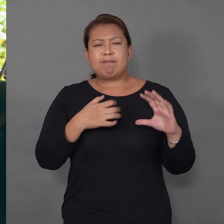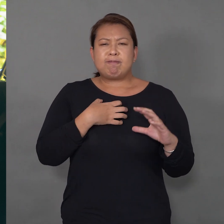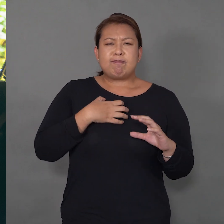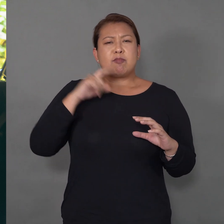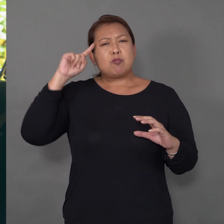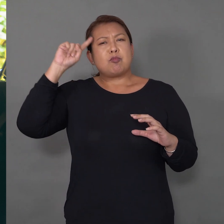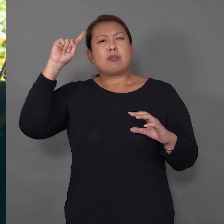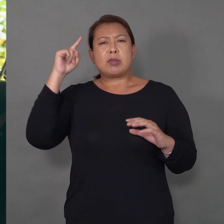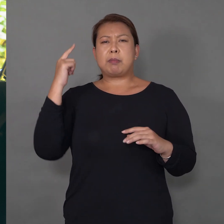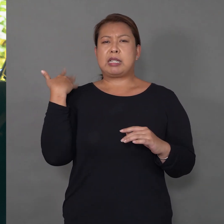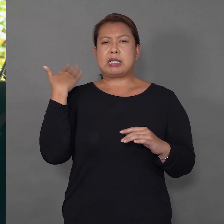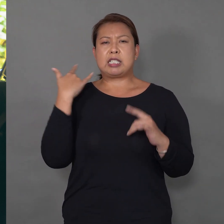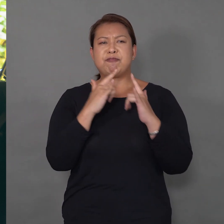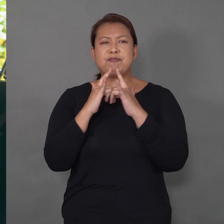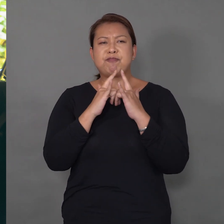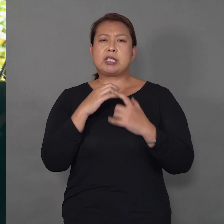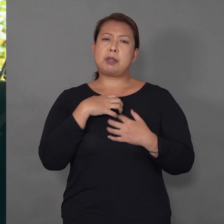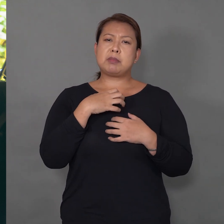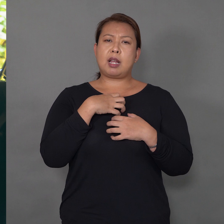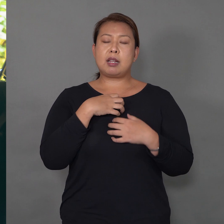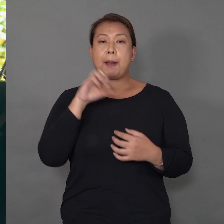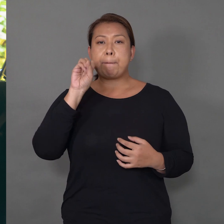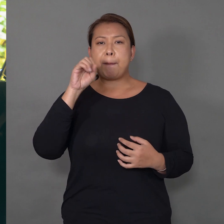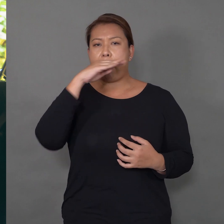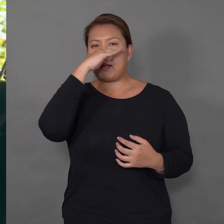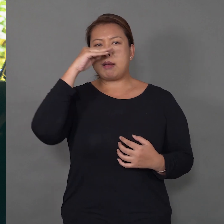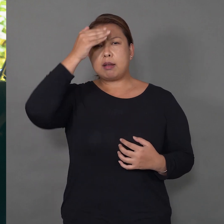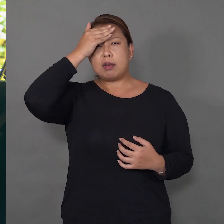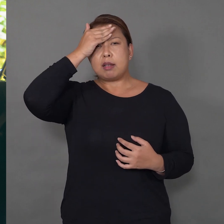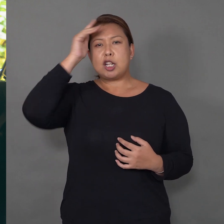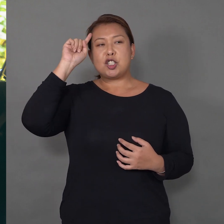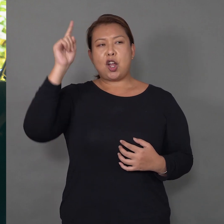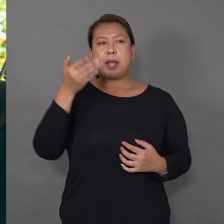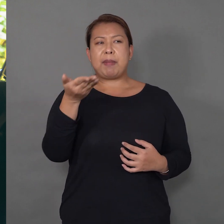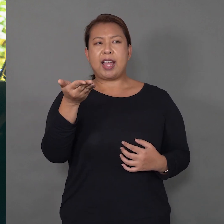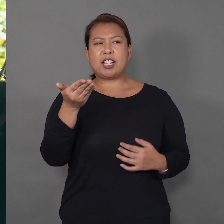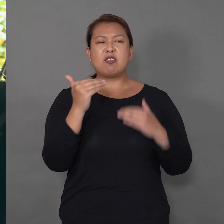抒發想念情人的心情 《歌聲魅影》的〈想念你〉